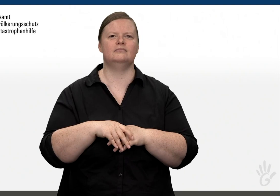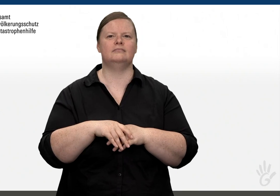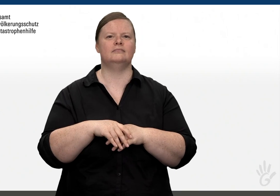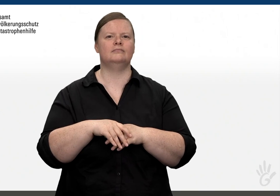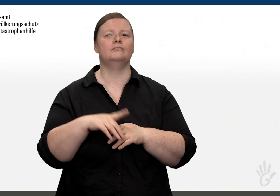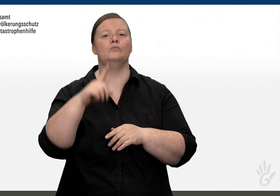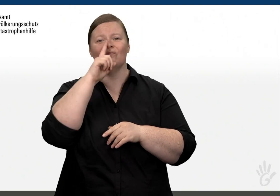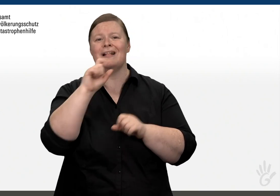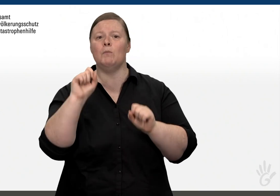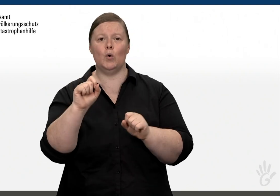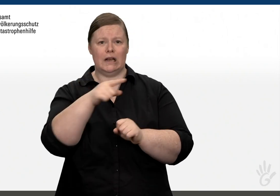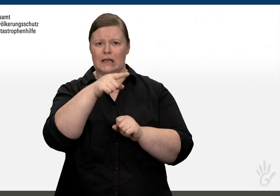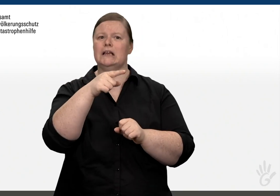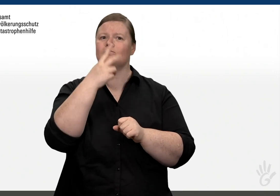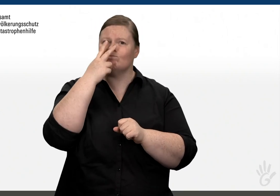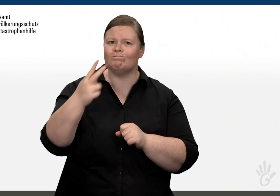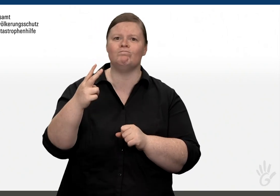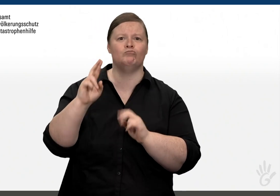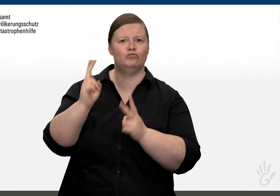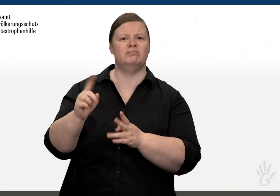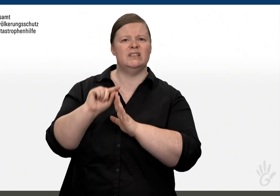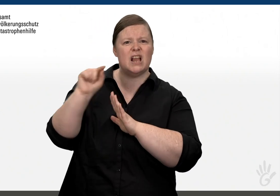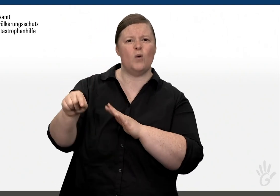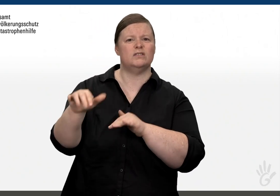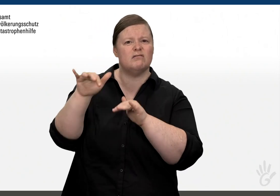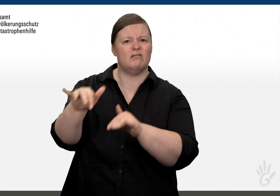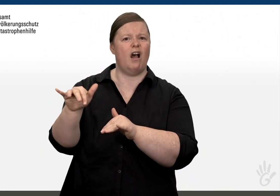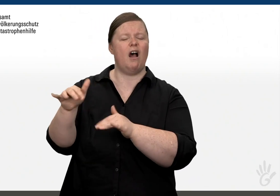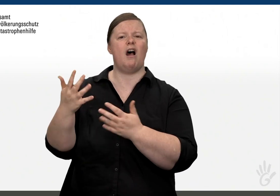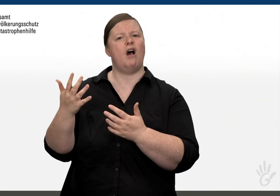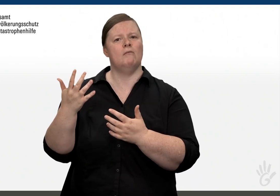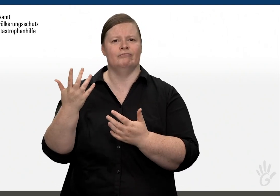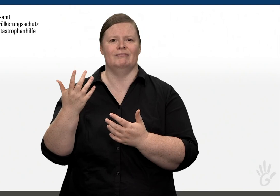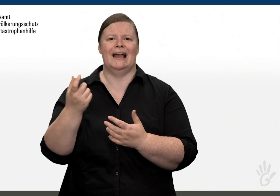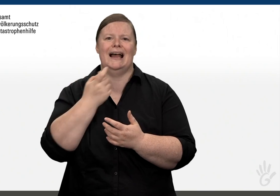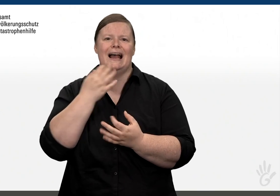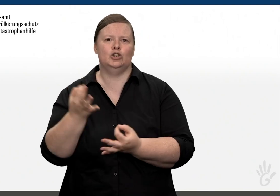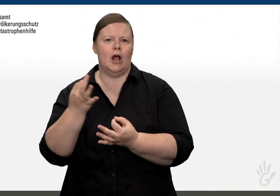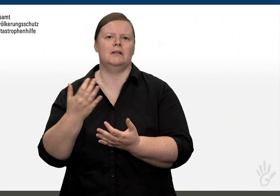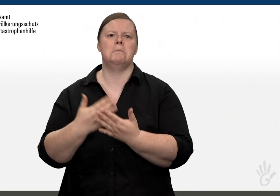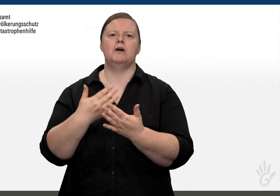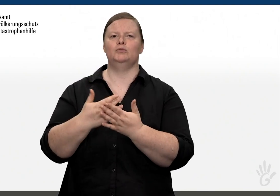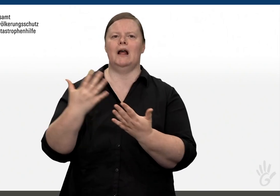und wenn möglich, sichern Sie draußen bewegliche Gegenstände